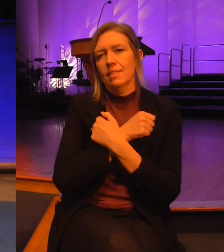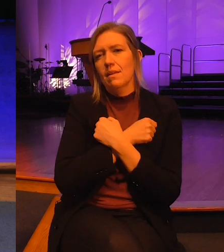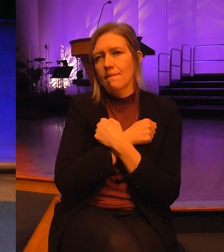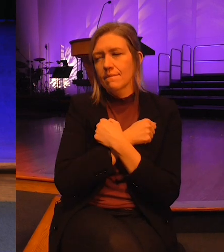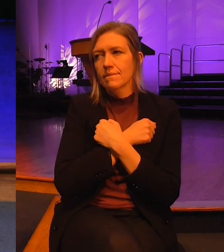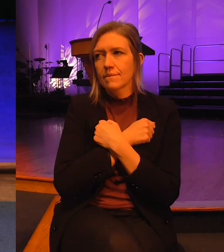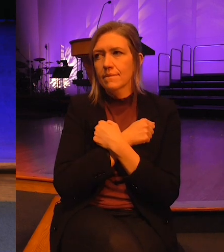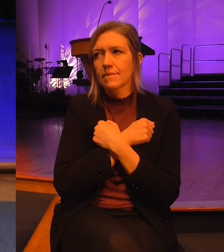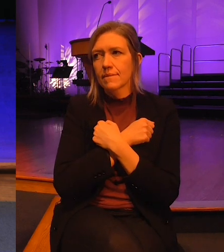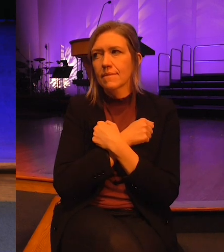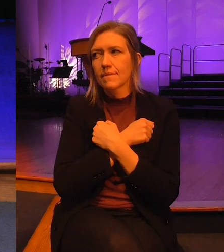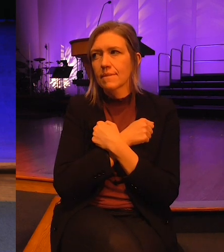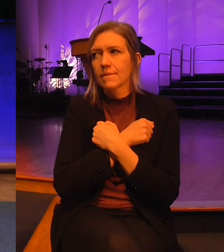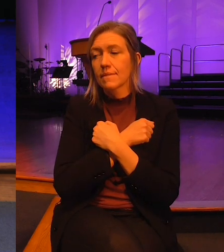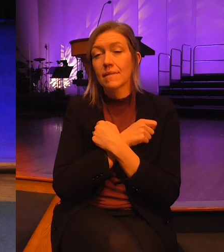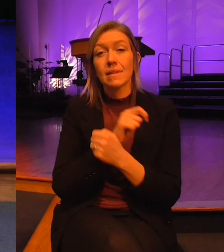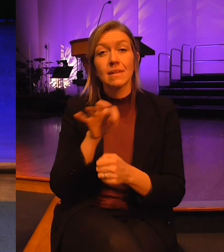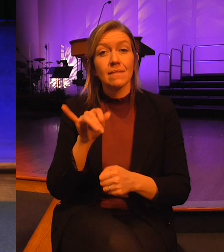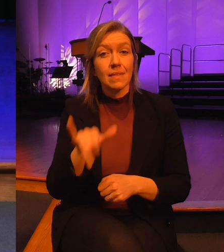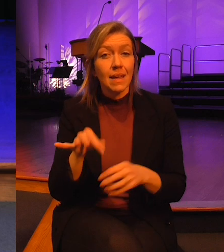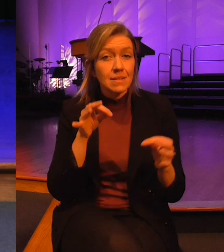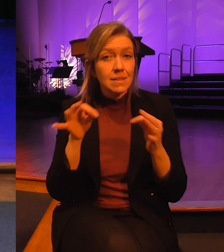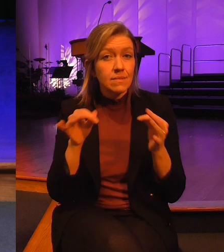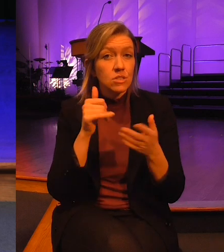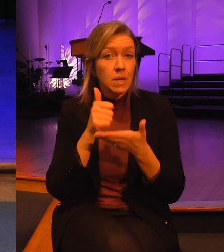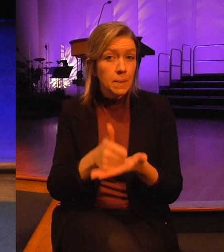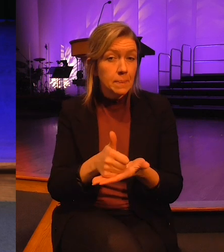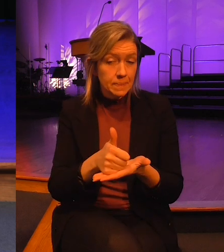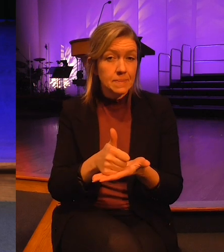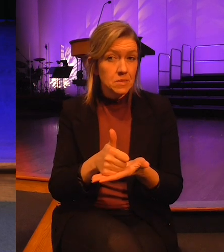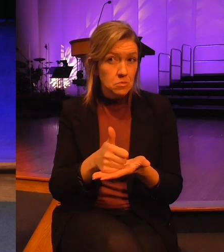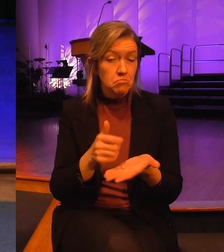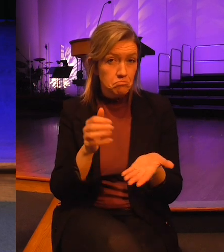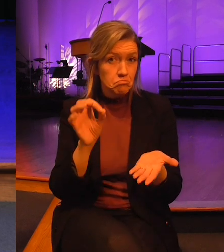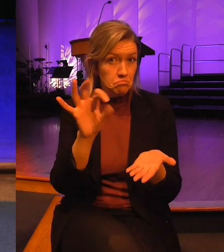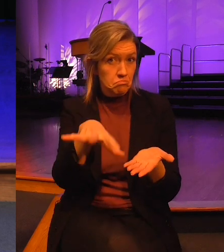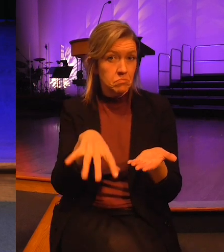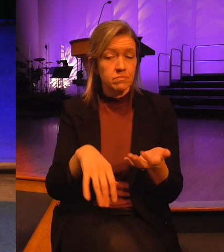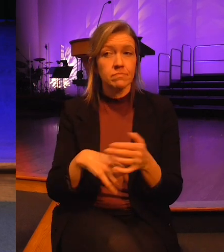así que si esa definición te ayuda en algo, entremos en esta apertura